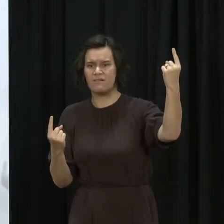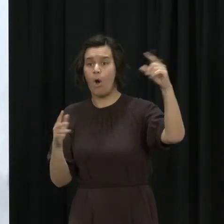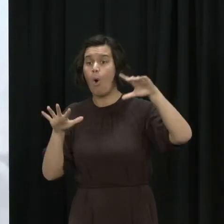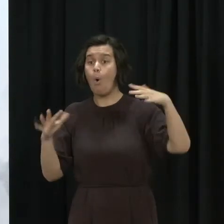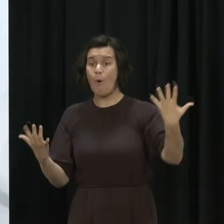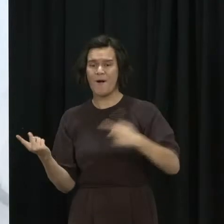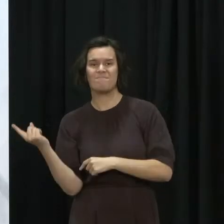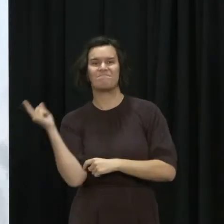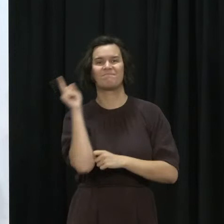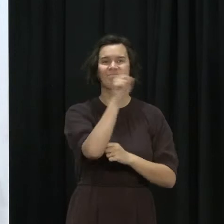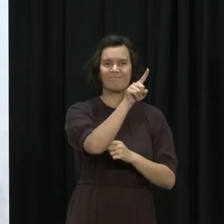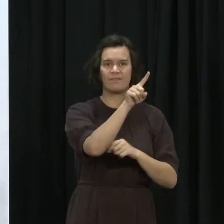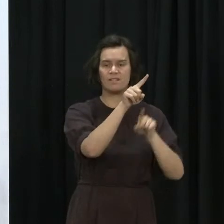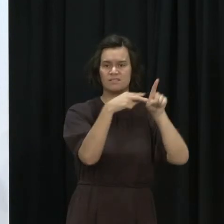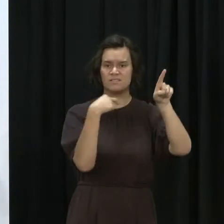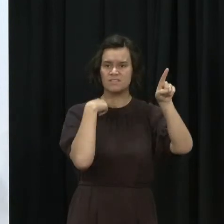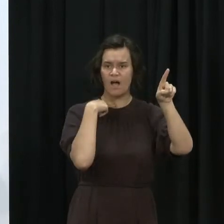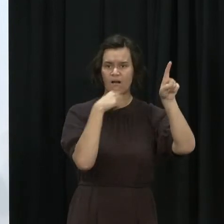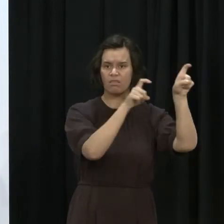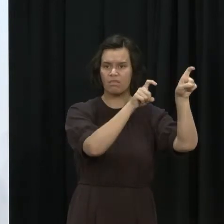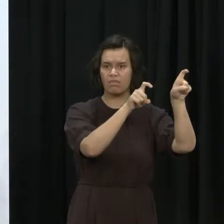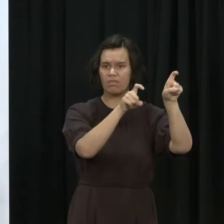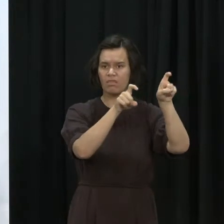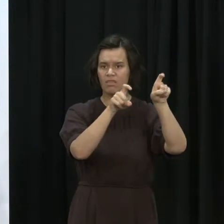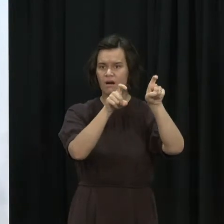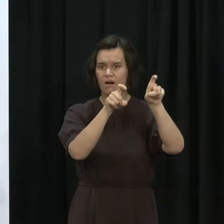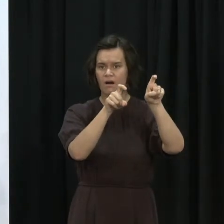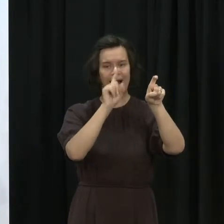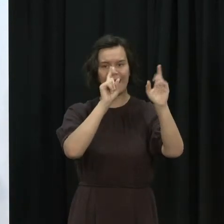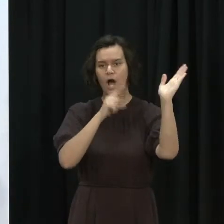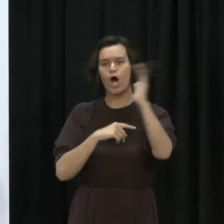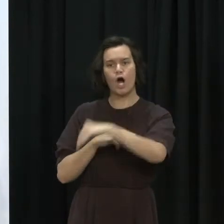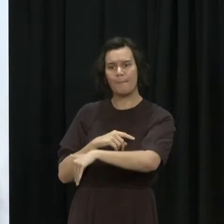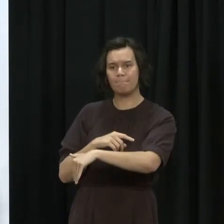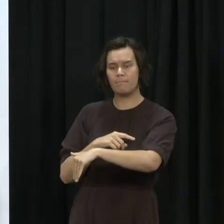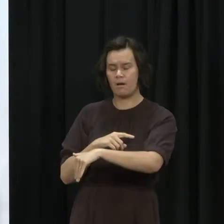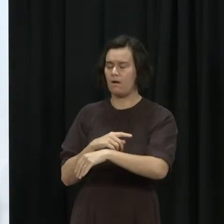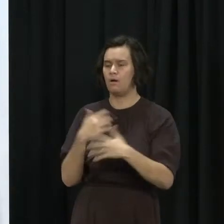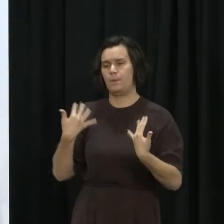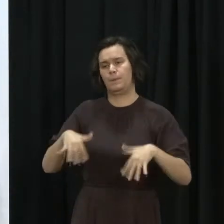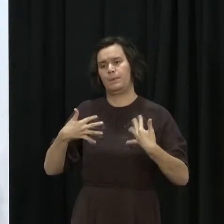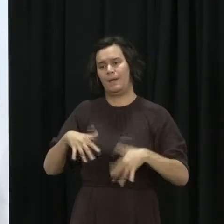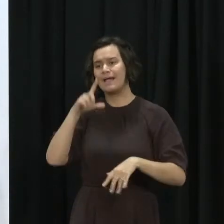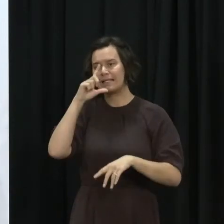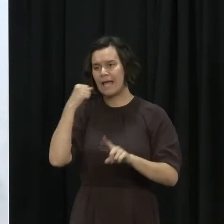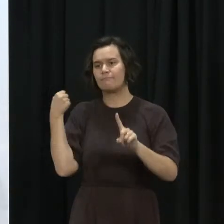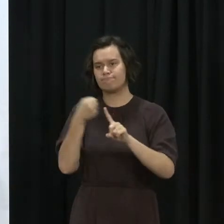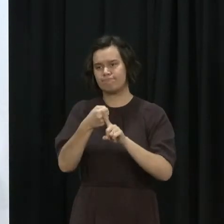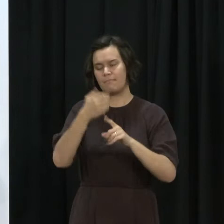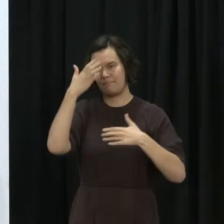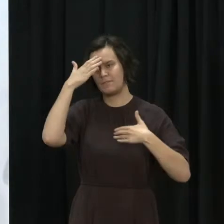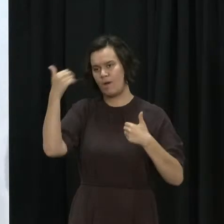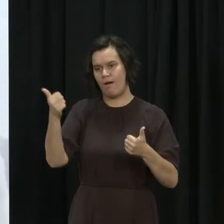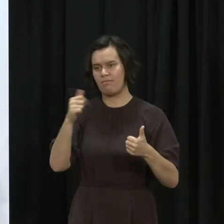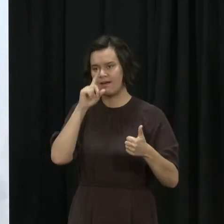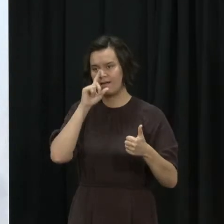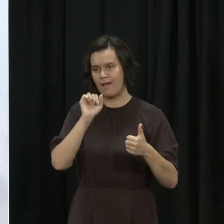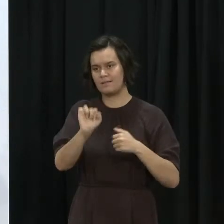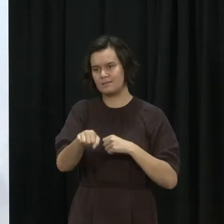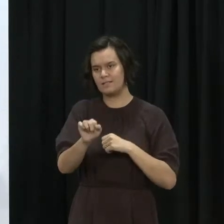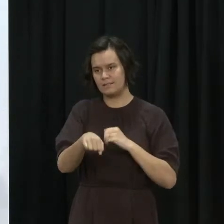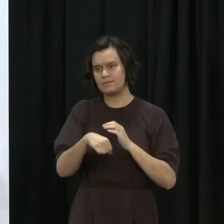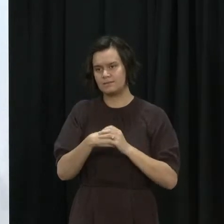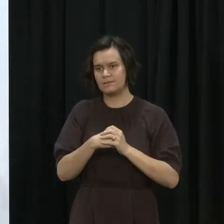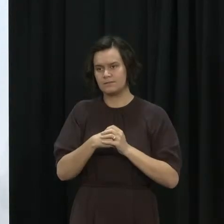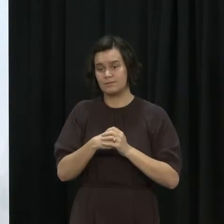ka mahia e matou kia mohio kei